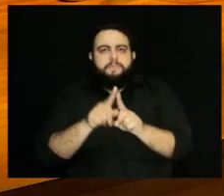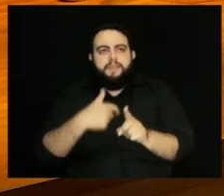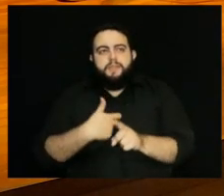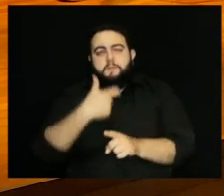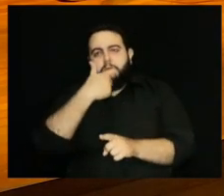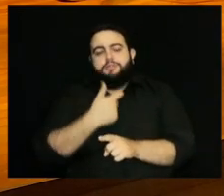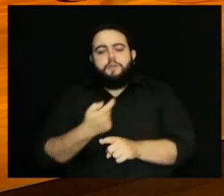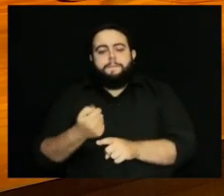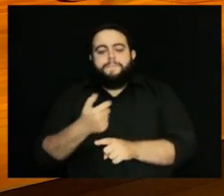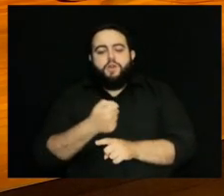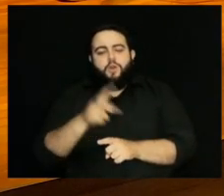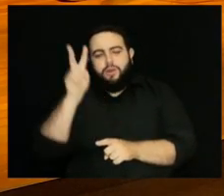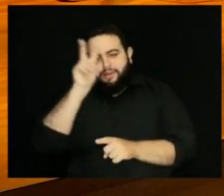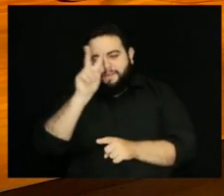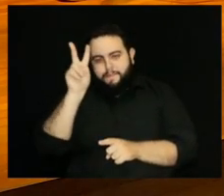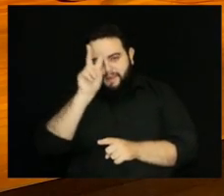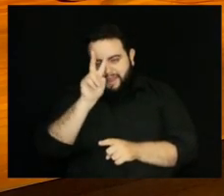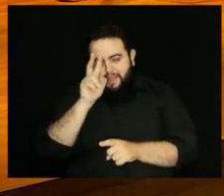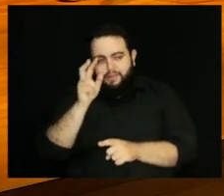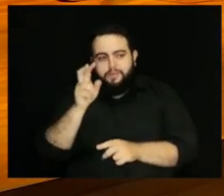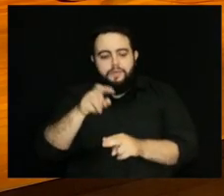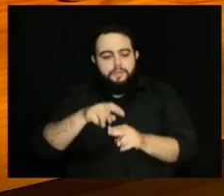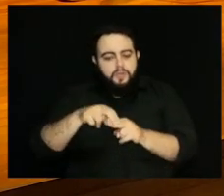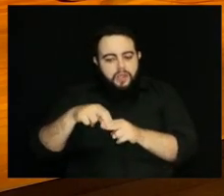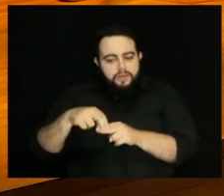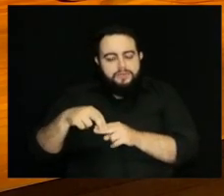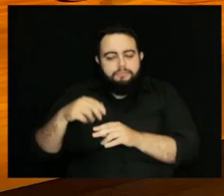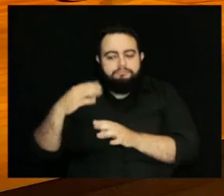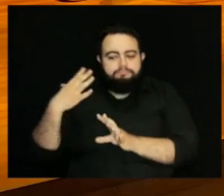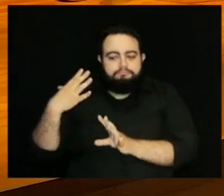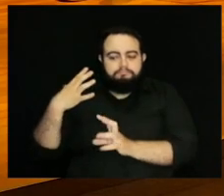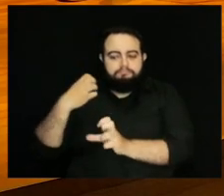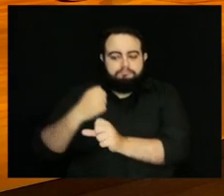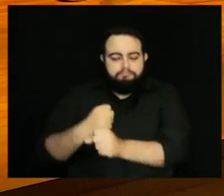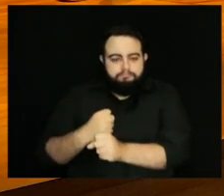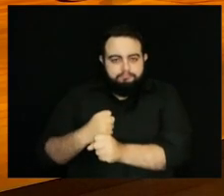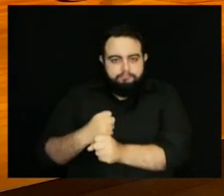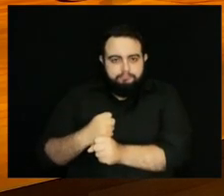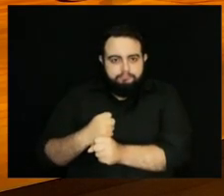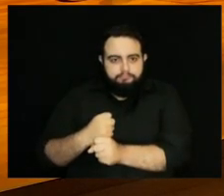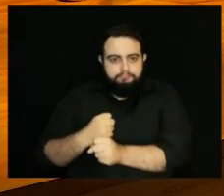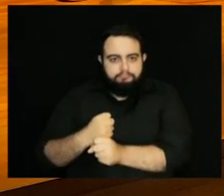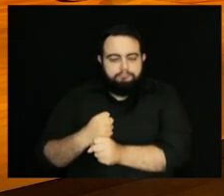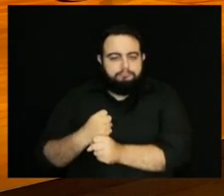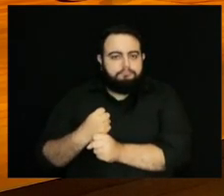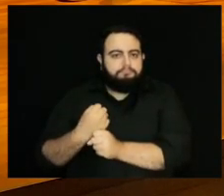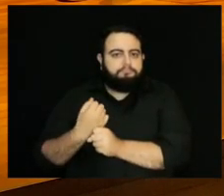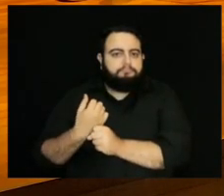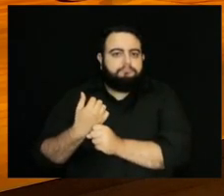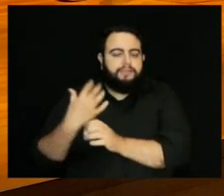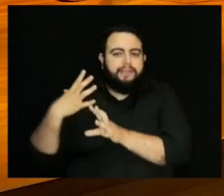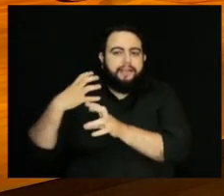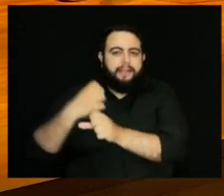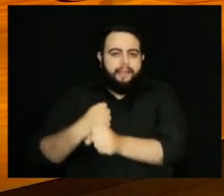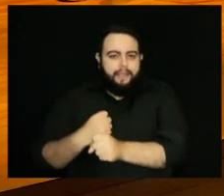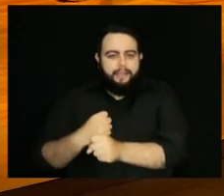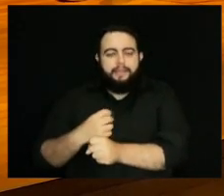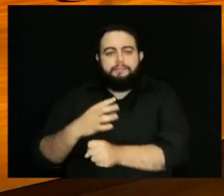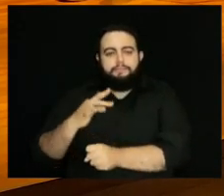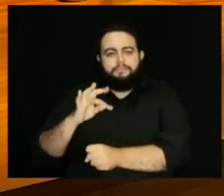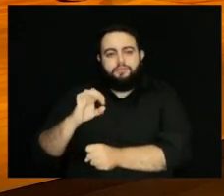lembrado quando se lembra, porque a carreira do Totonho, mesmo como artista de